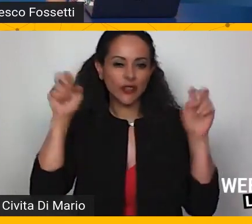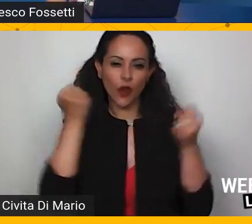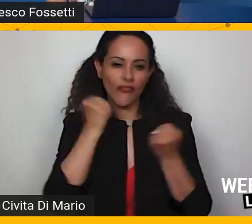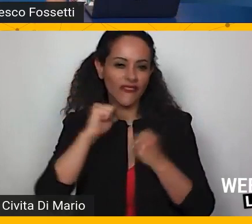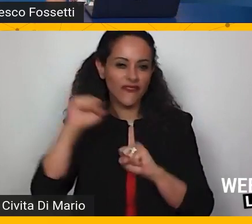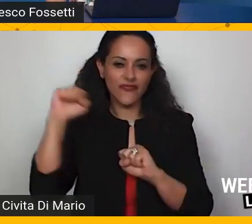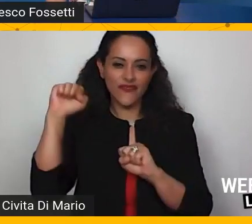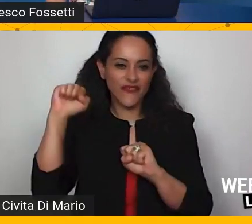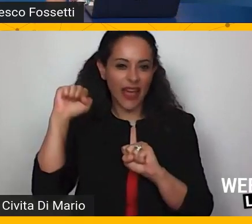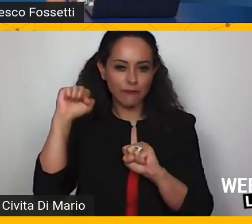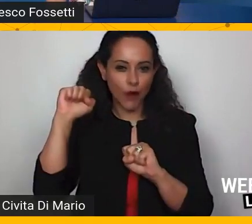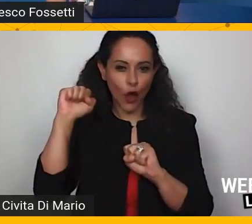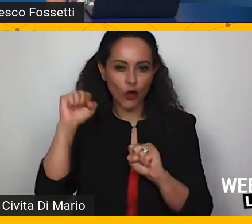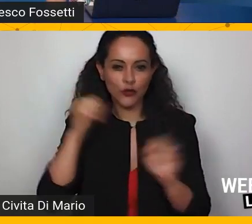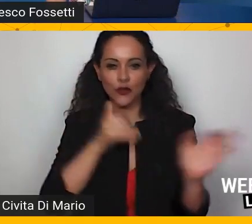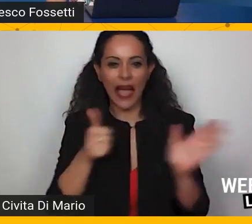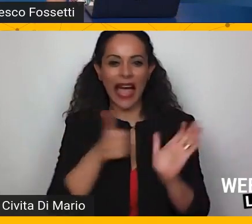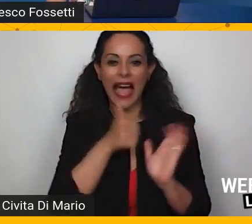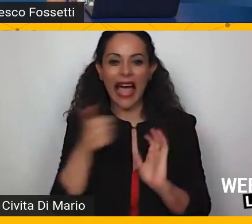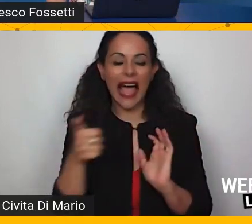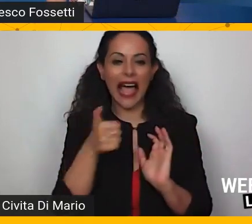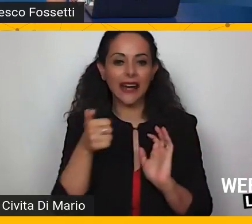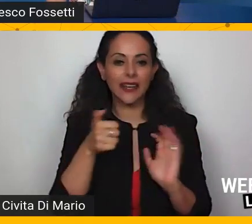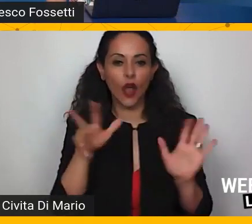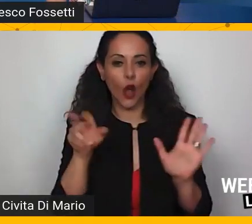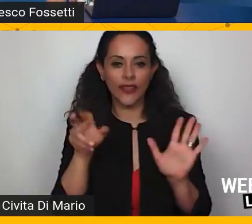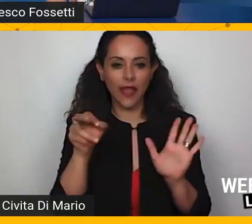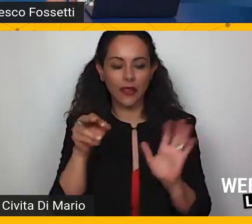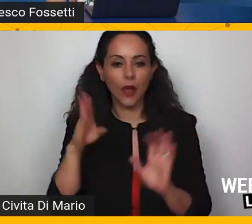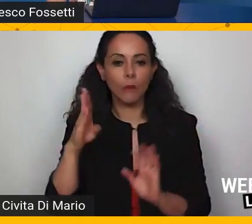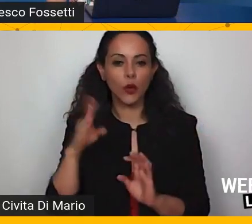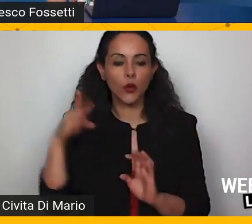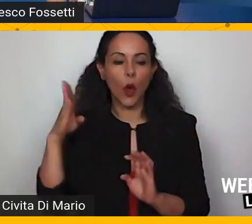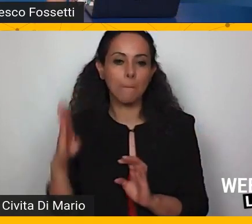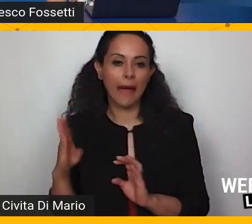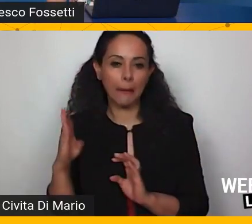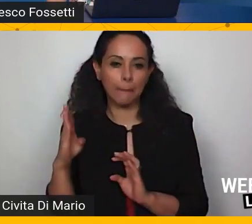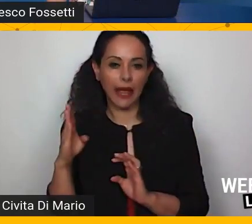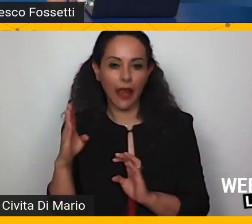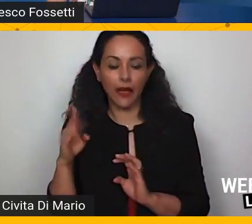anni ottanta eh un genitore quasi perfetto di Bruno